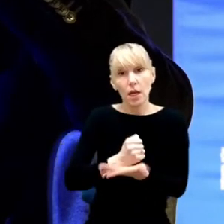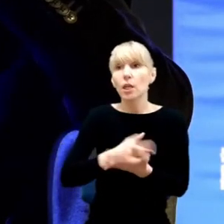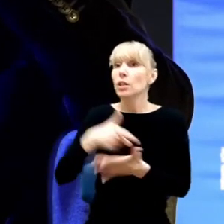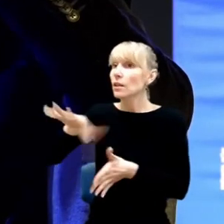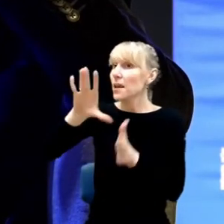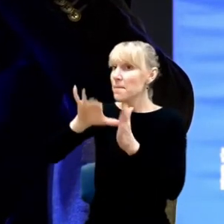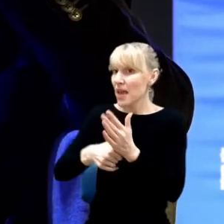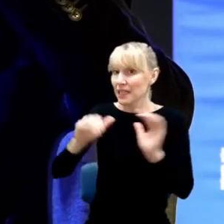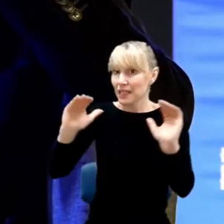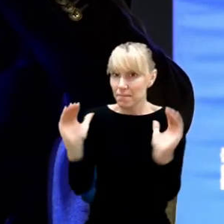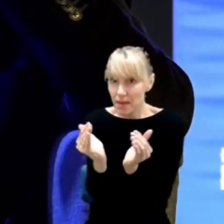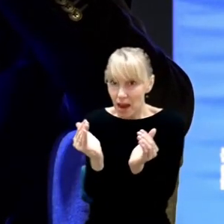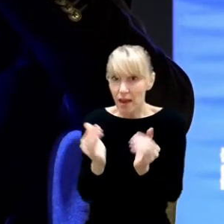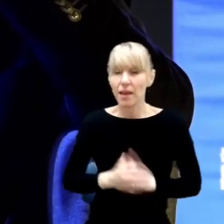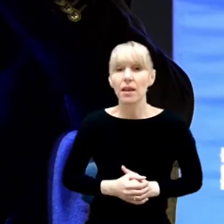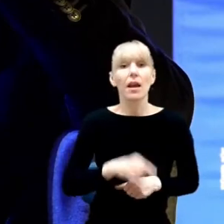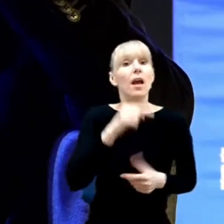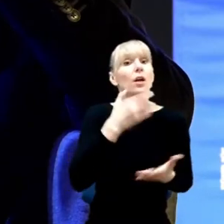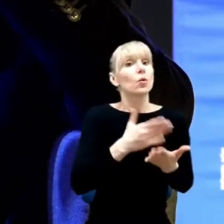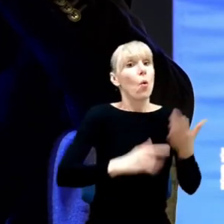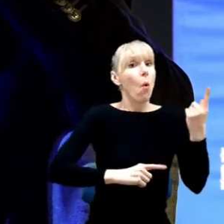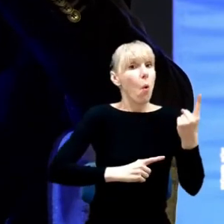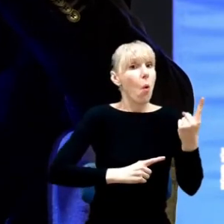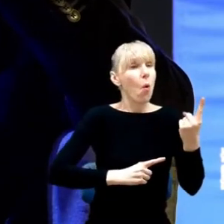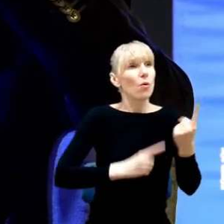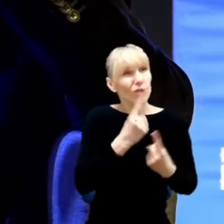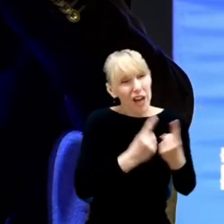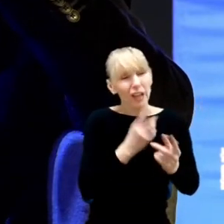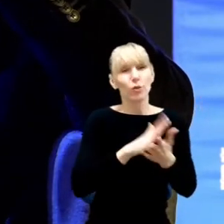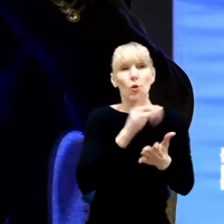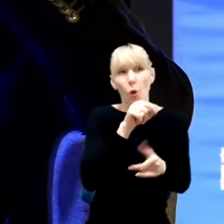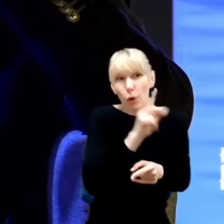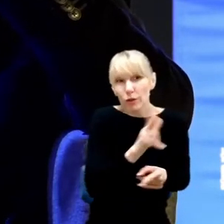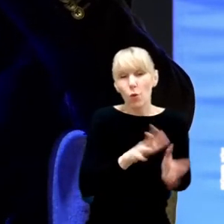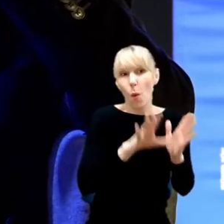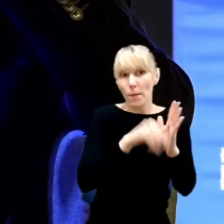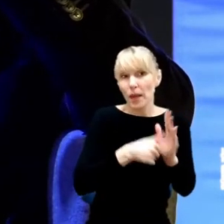Rzadko któremu udaje się być dobrym czy bardzo dobrym